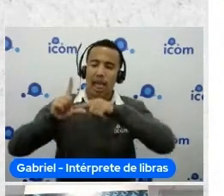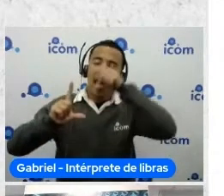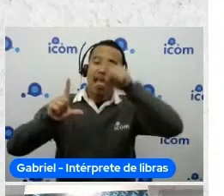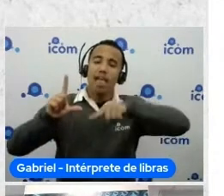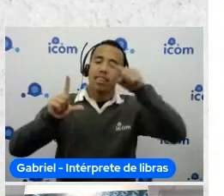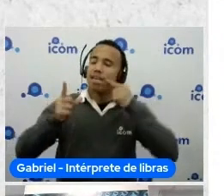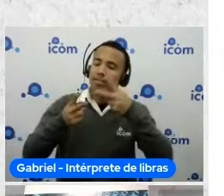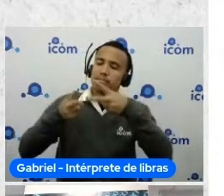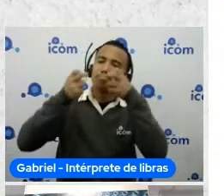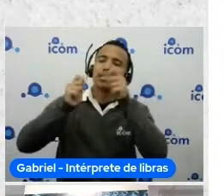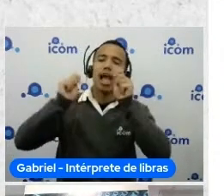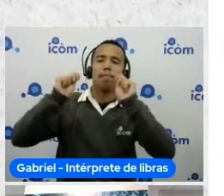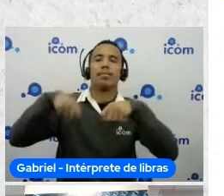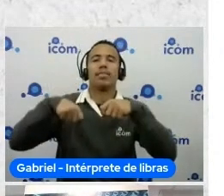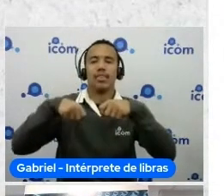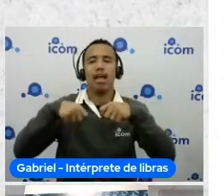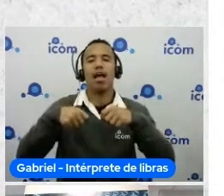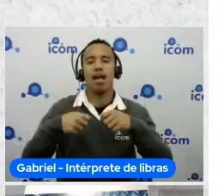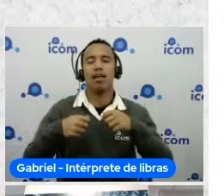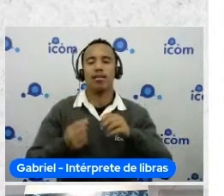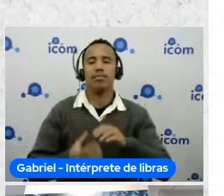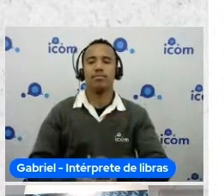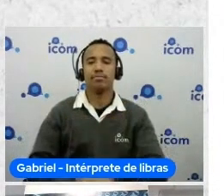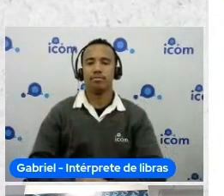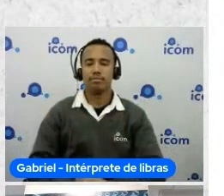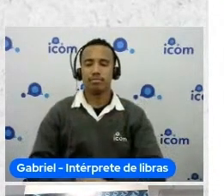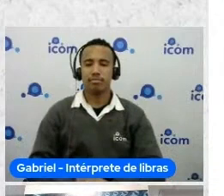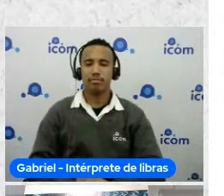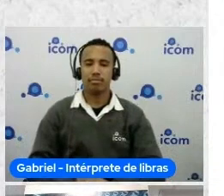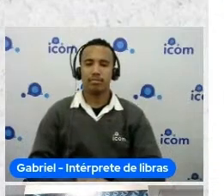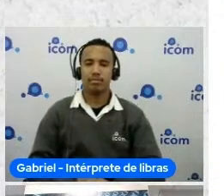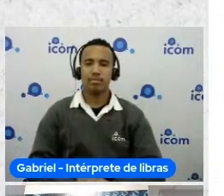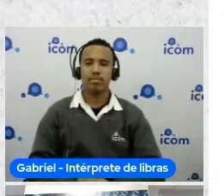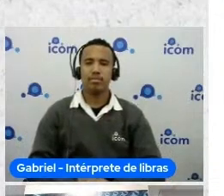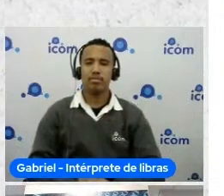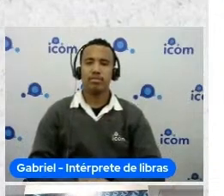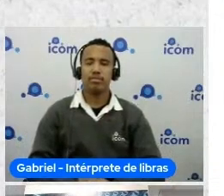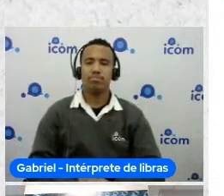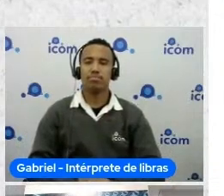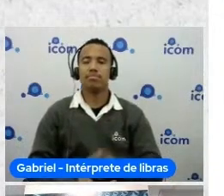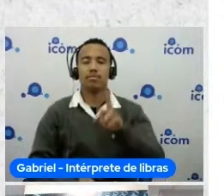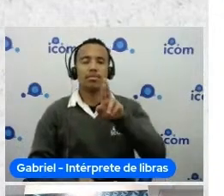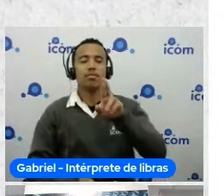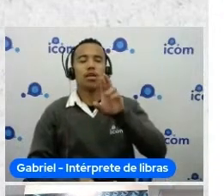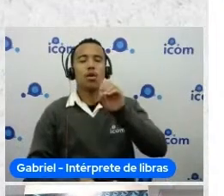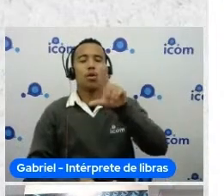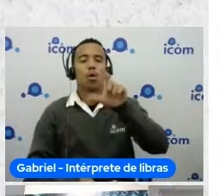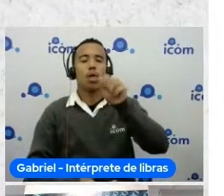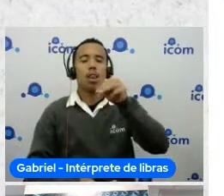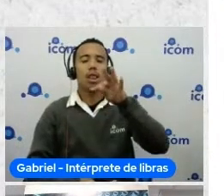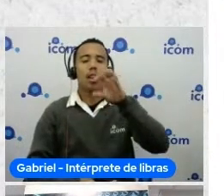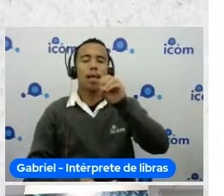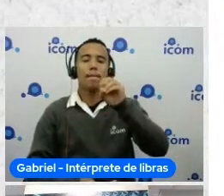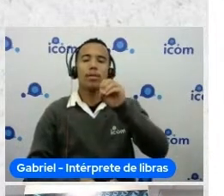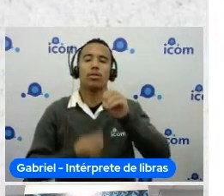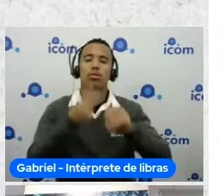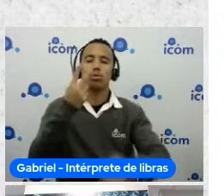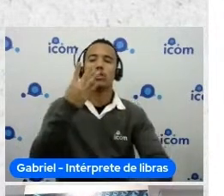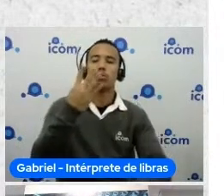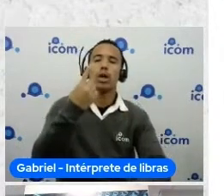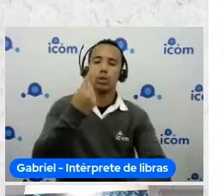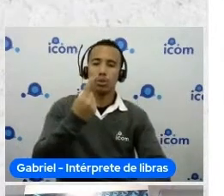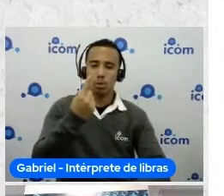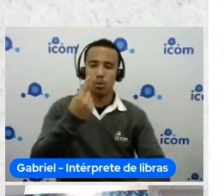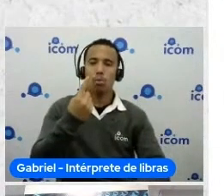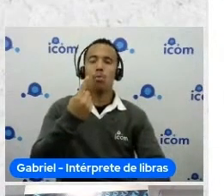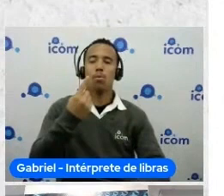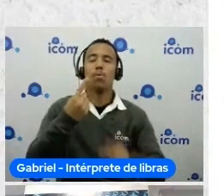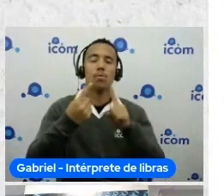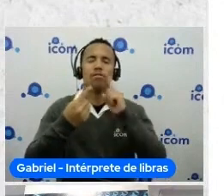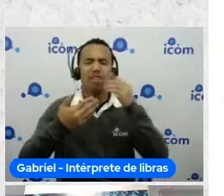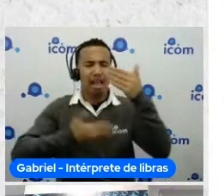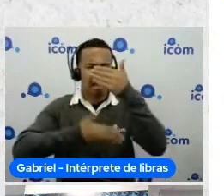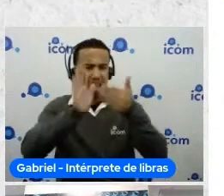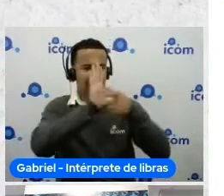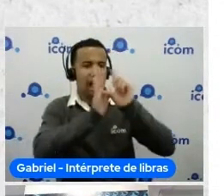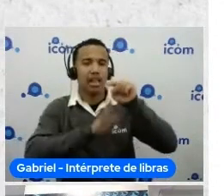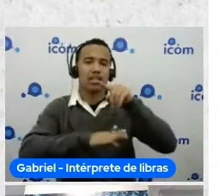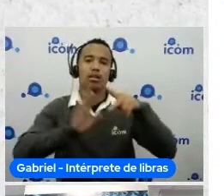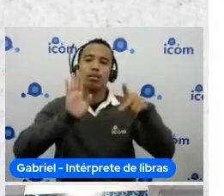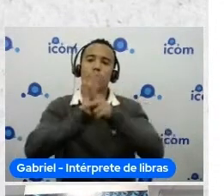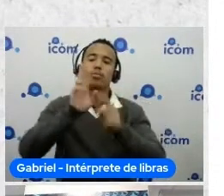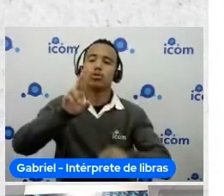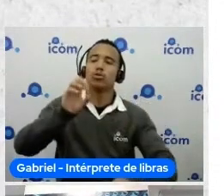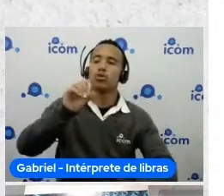O rolamento 241/900 que vimos no slide anterior, é aplicado em nossa prensa de rolos, esse rolamento